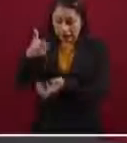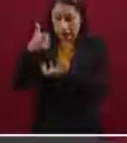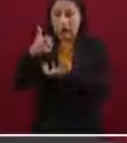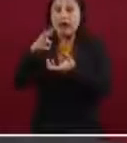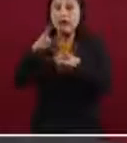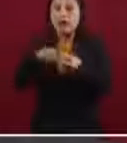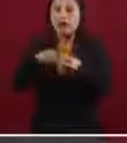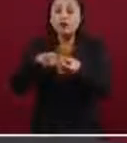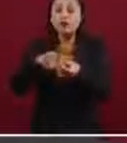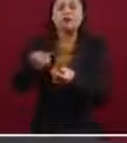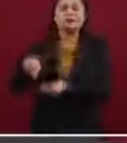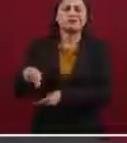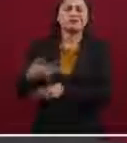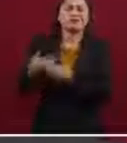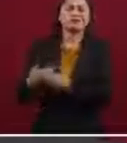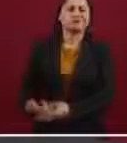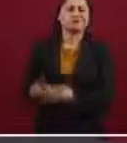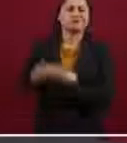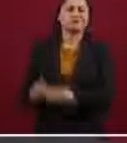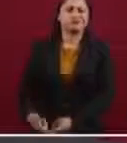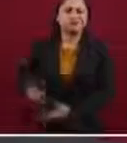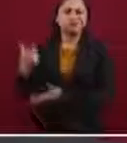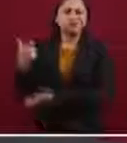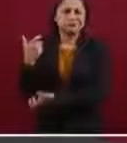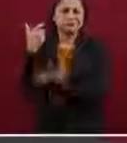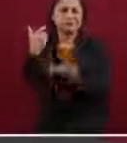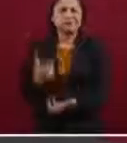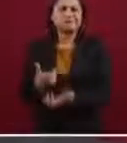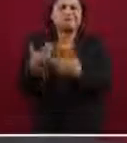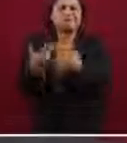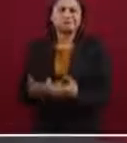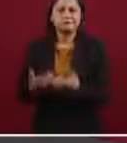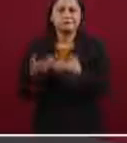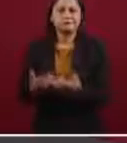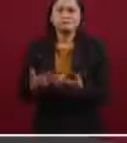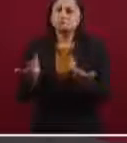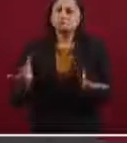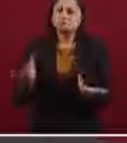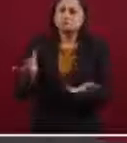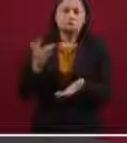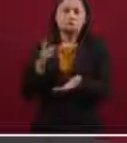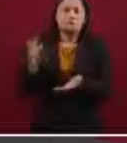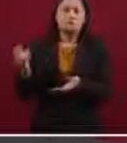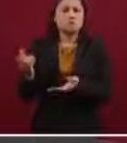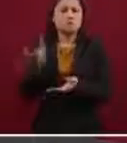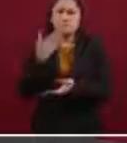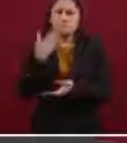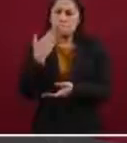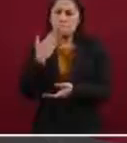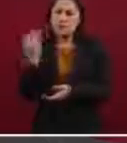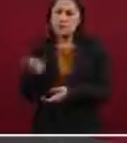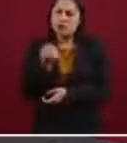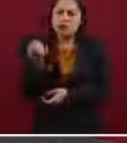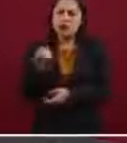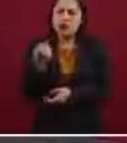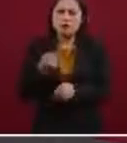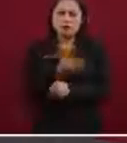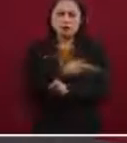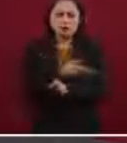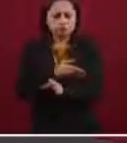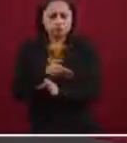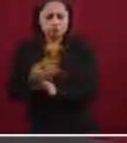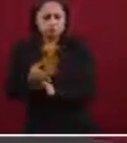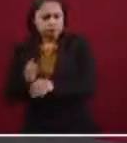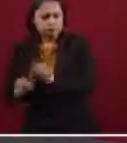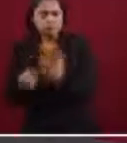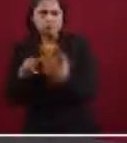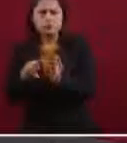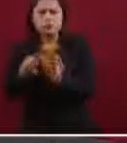Hay presupuesto. Afortunadamente nos ha ido bien, las finanzas están sanas y además